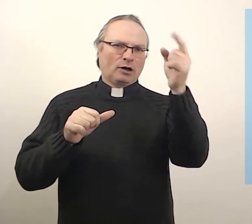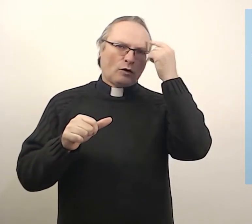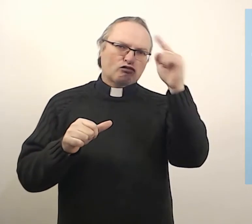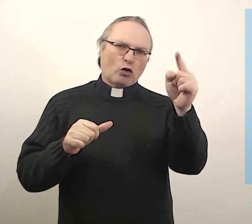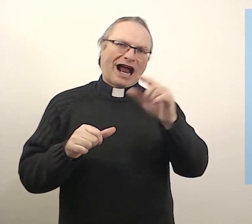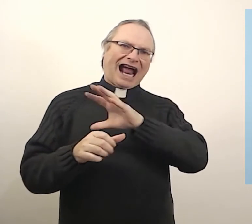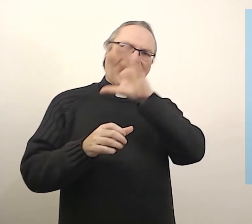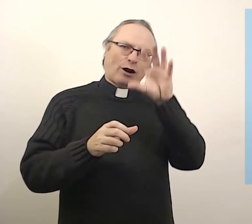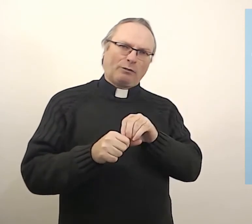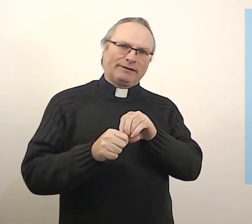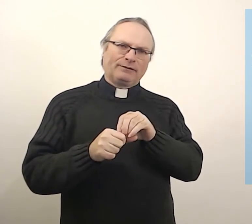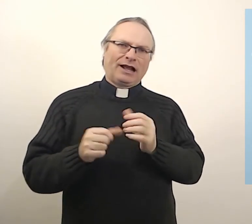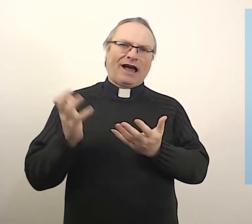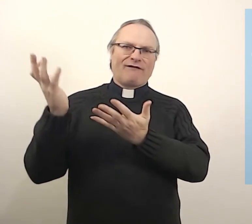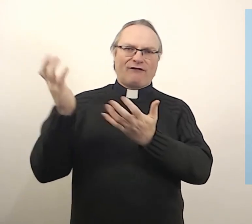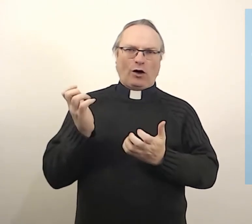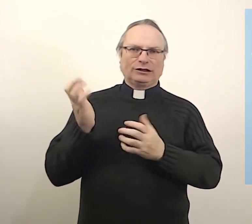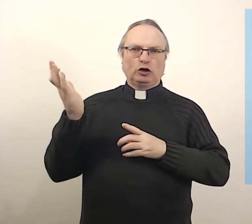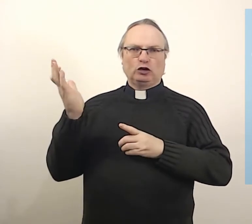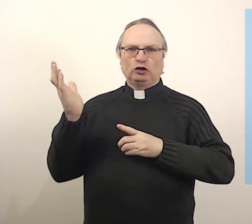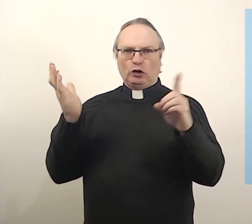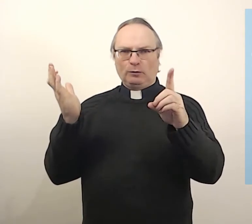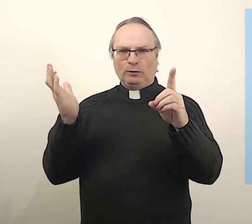pour accomplir la volonté de Dieu